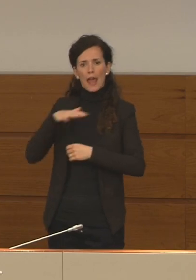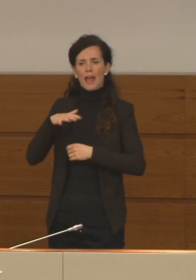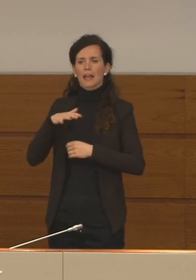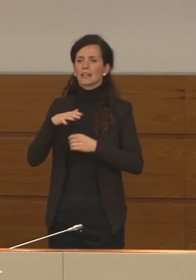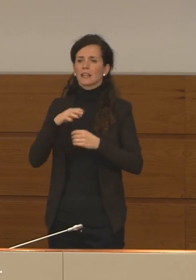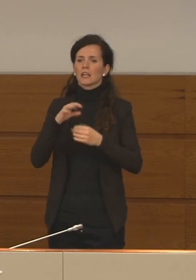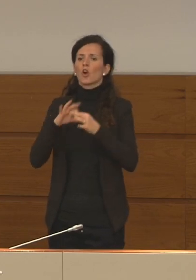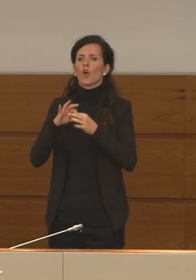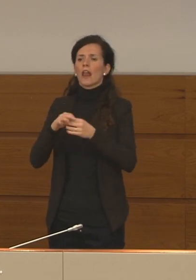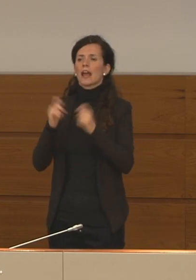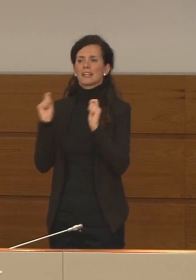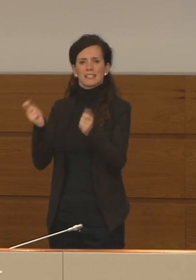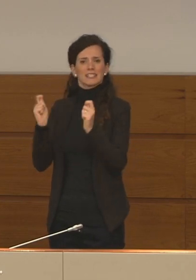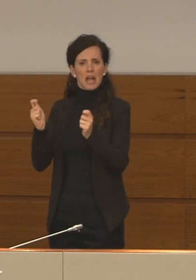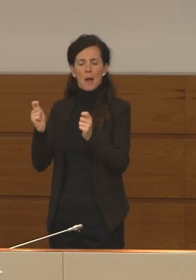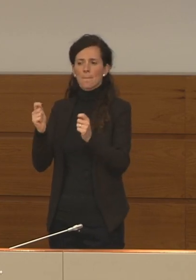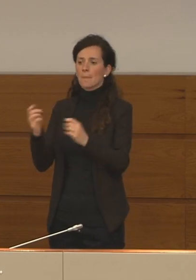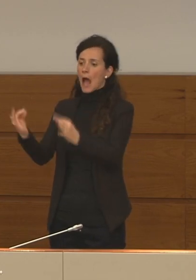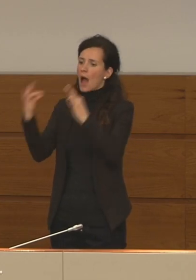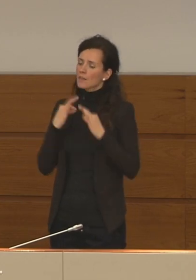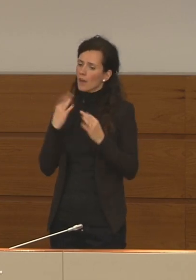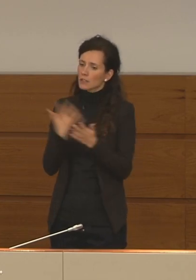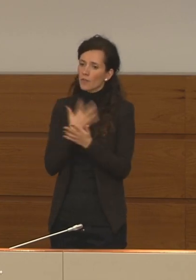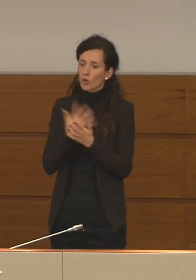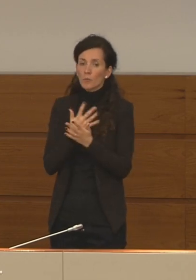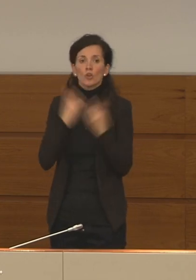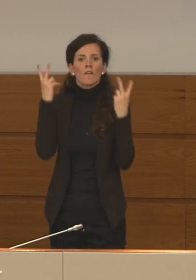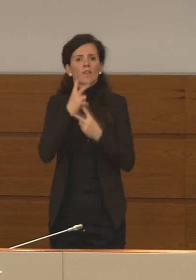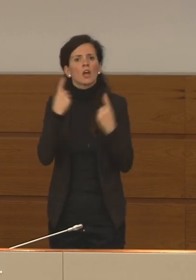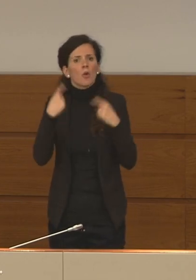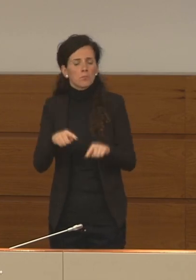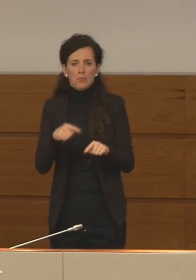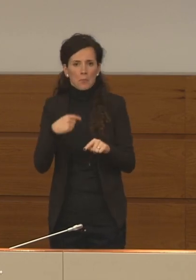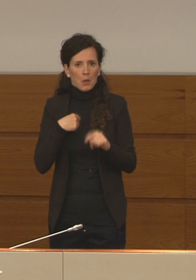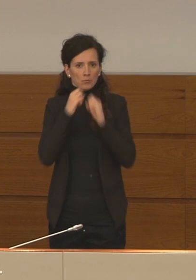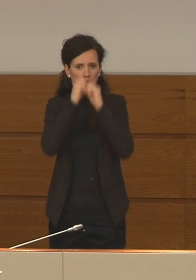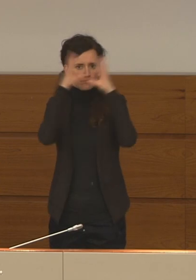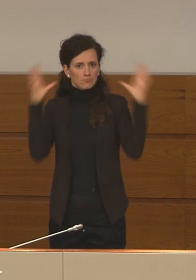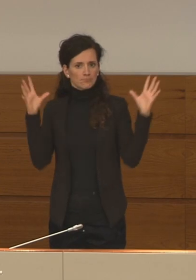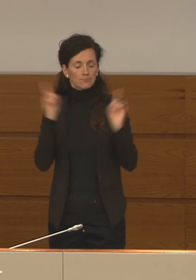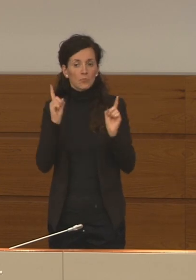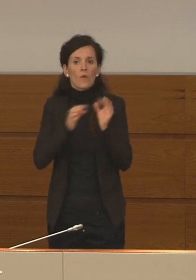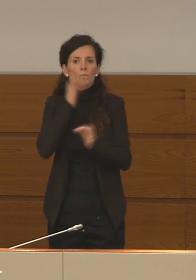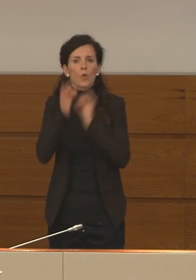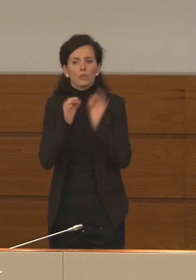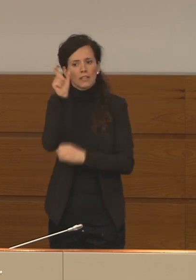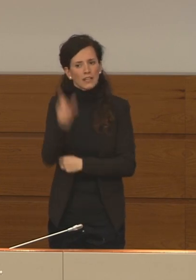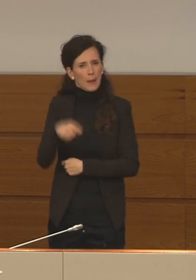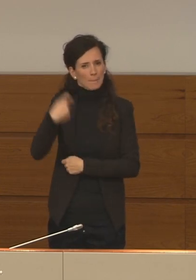idea di come, immagino abbia avuto dei sospetti, immagino che nella